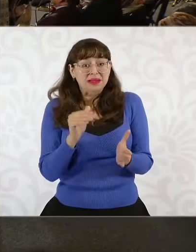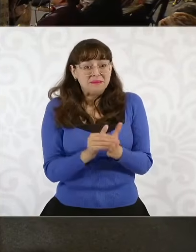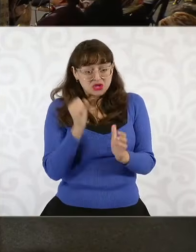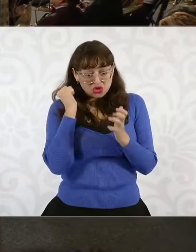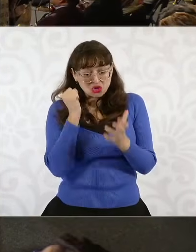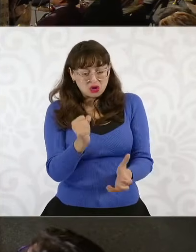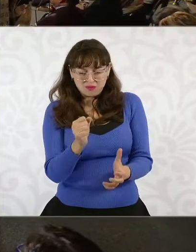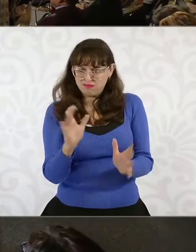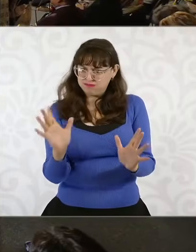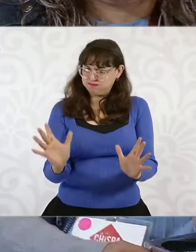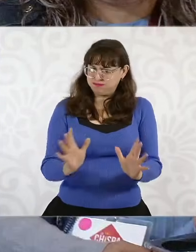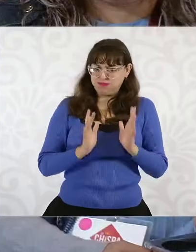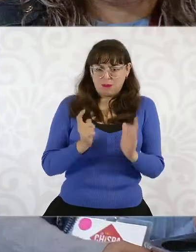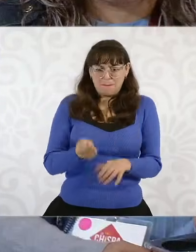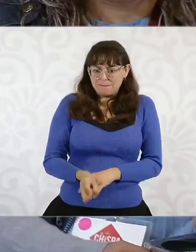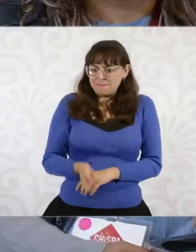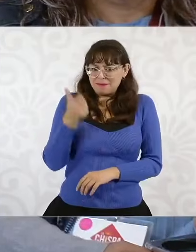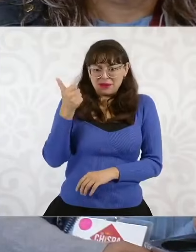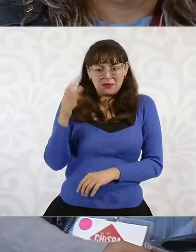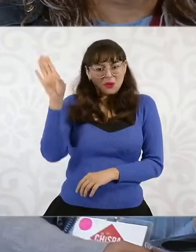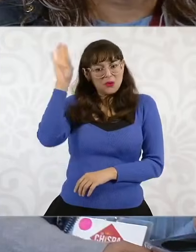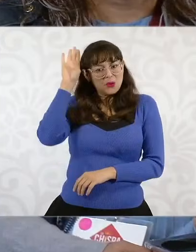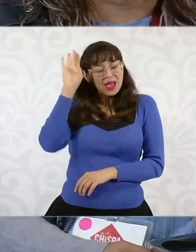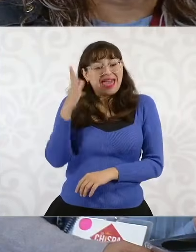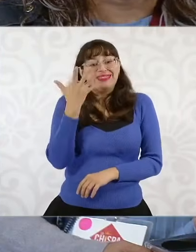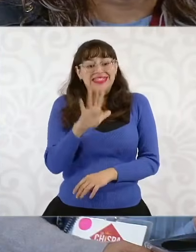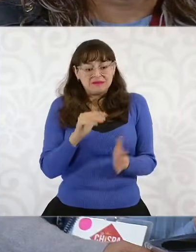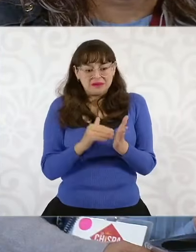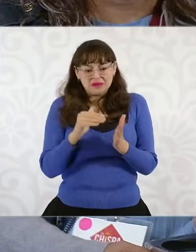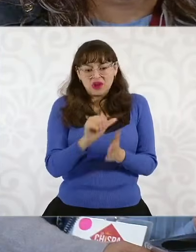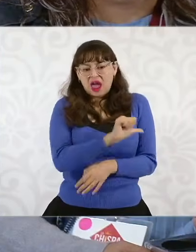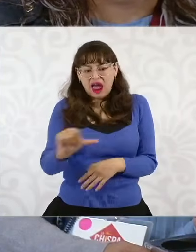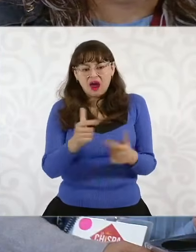Es un presupuesto nunca antes visto. De eso son 10,000,000ones para partidos. ha generado mucha